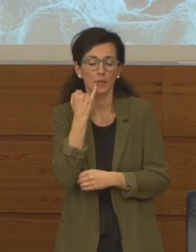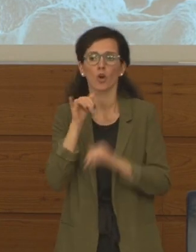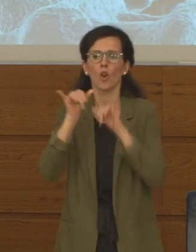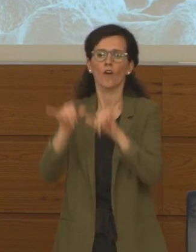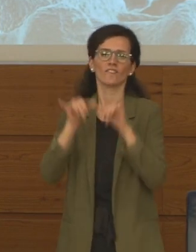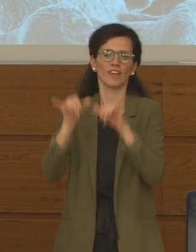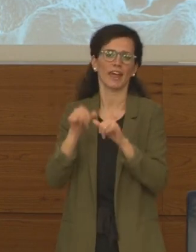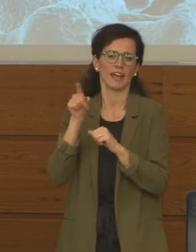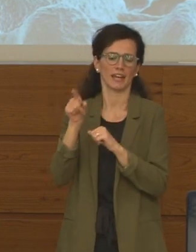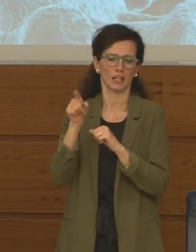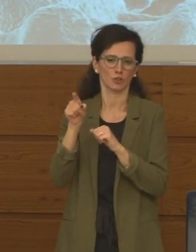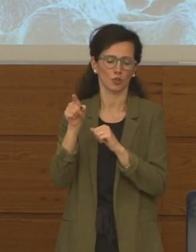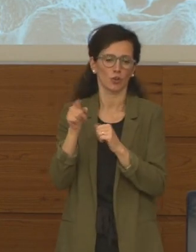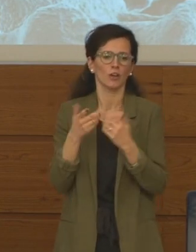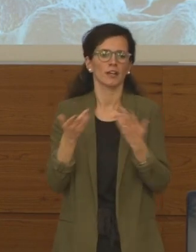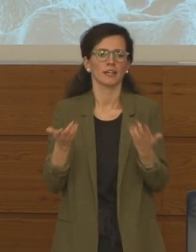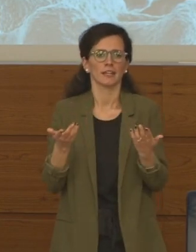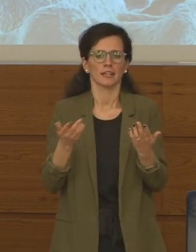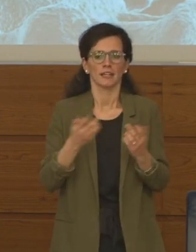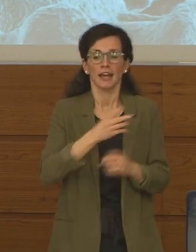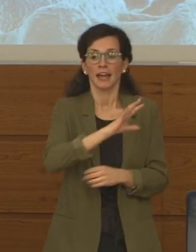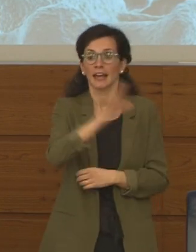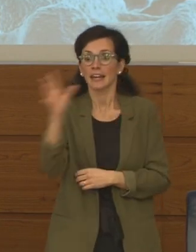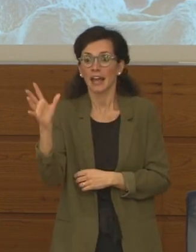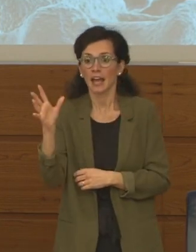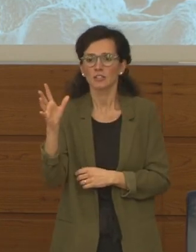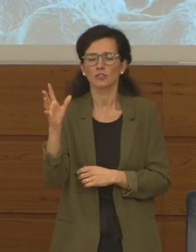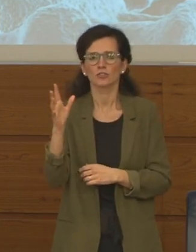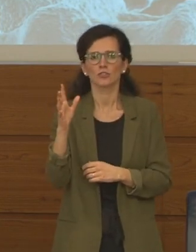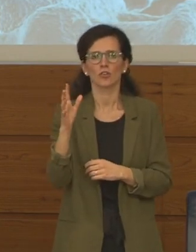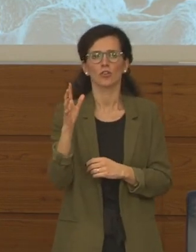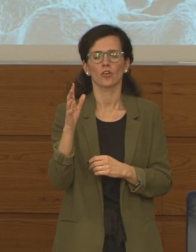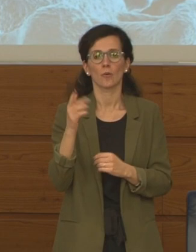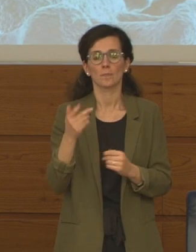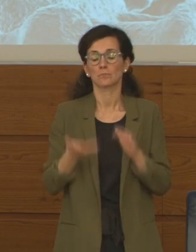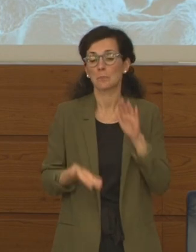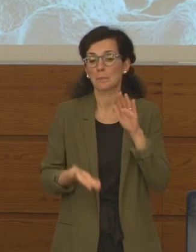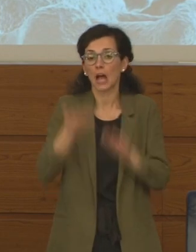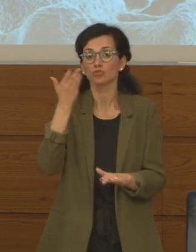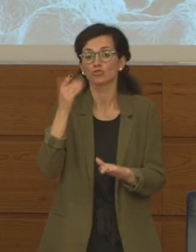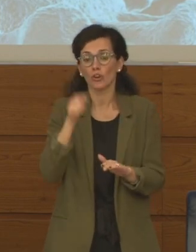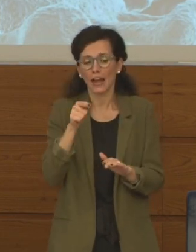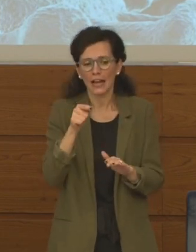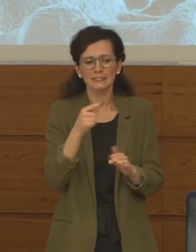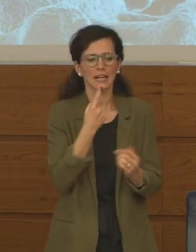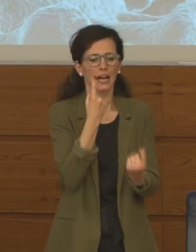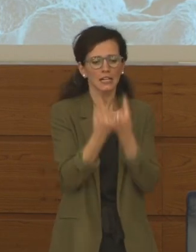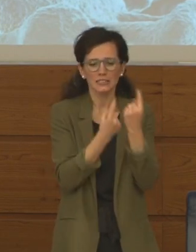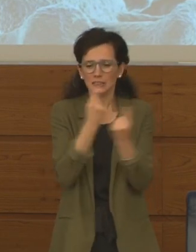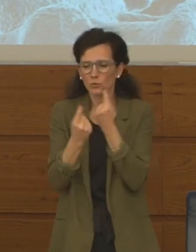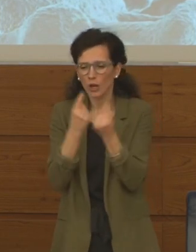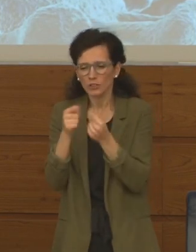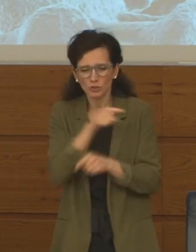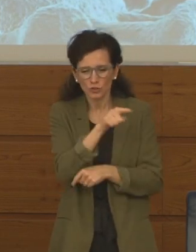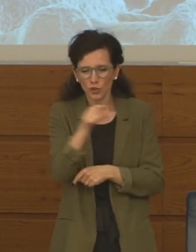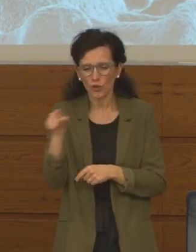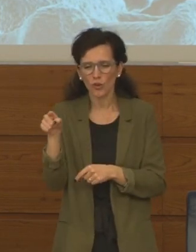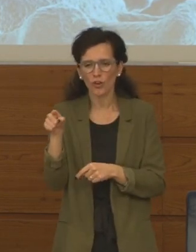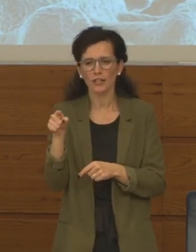Il resto per la stragrande maggioranza sono casi che vengono riscontrati in